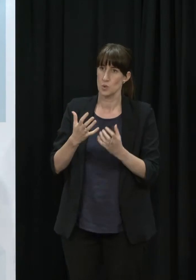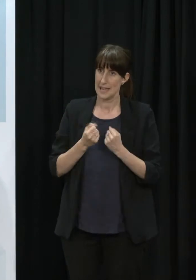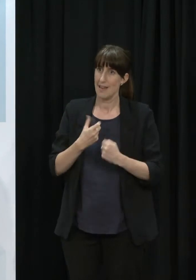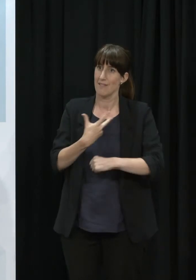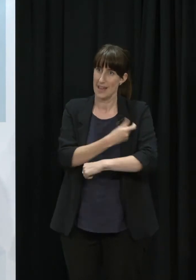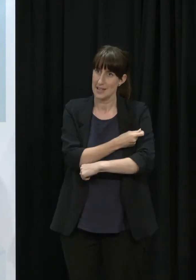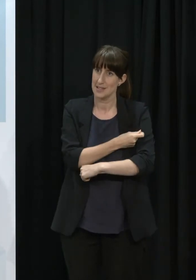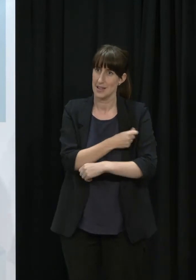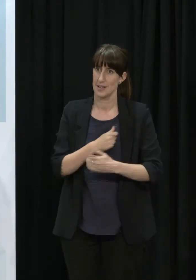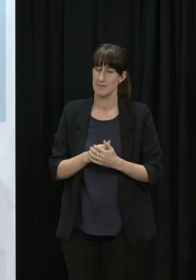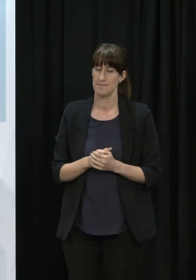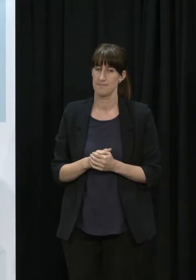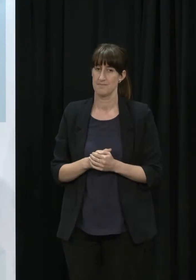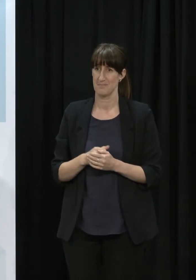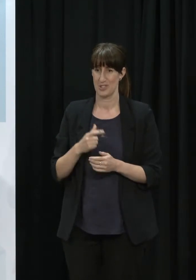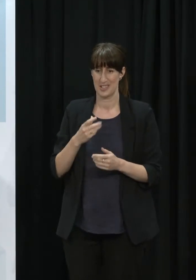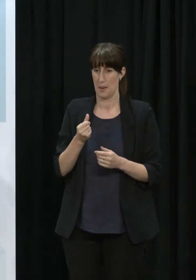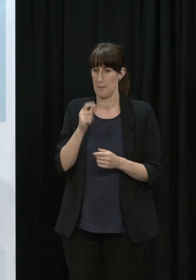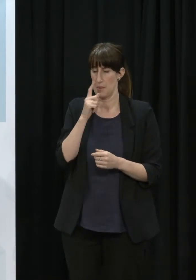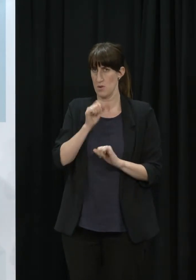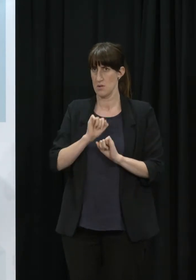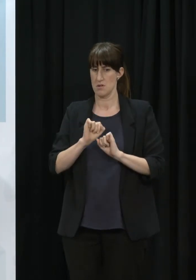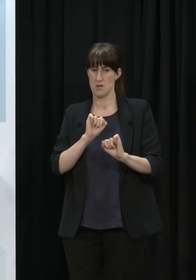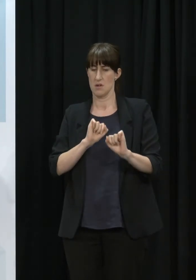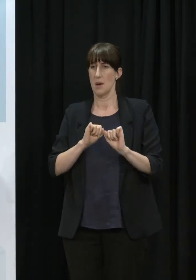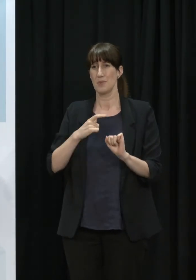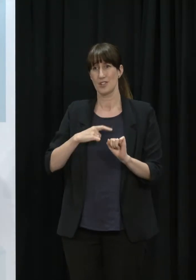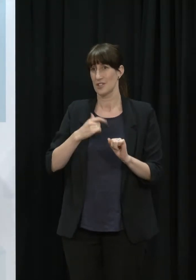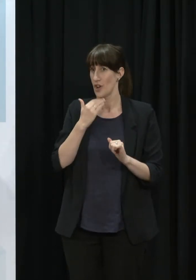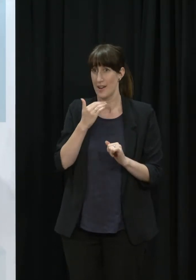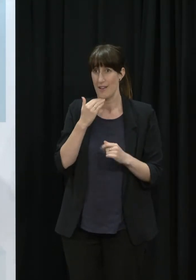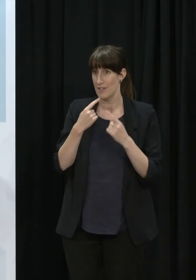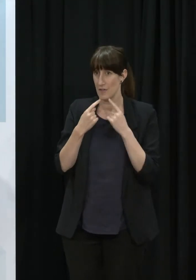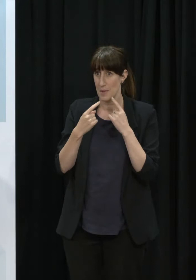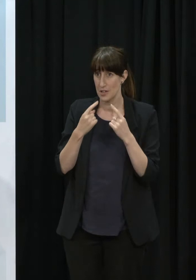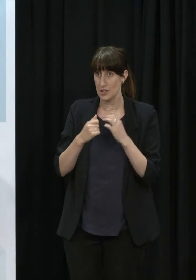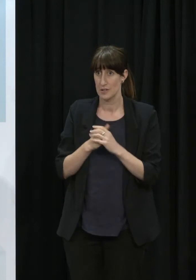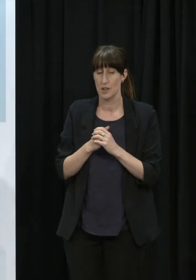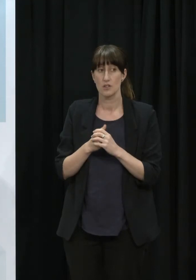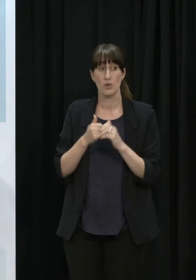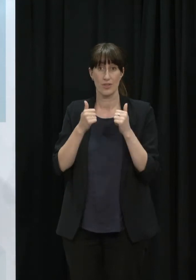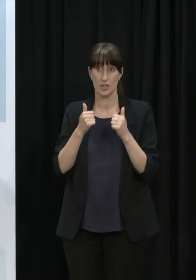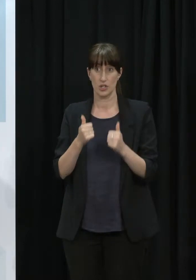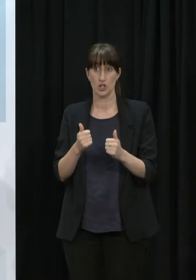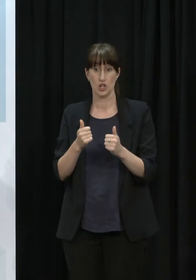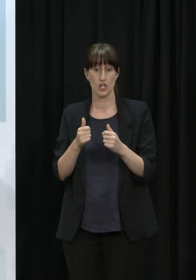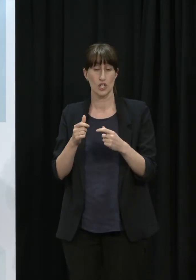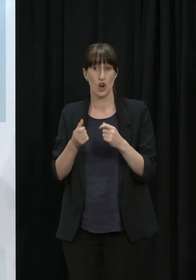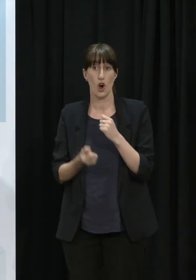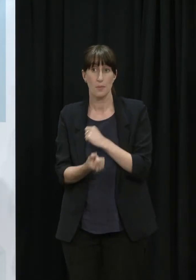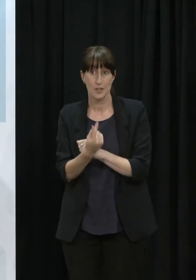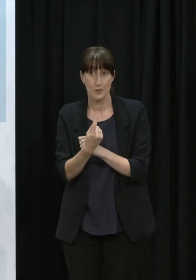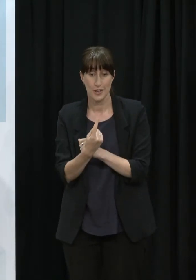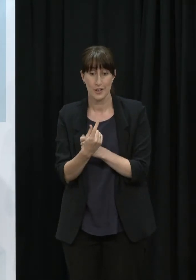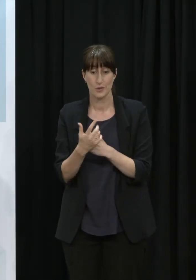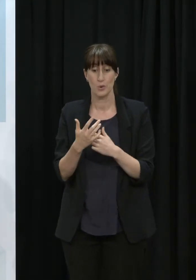te kano kano, he aha tana mahi me pehea te mahi. -- matou. E